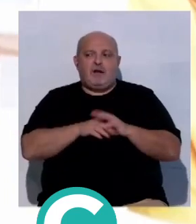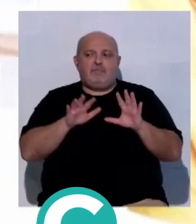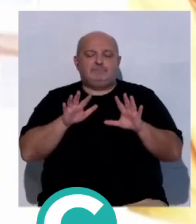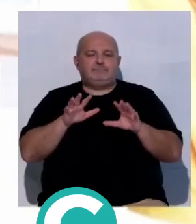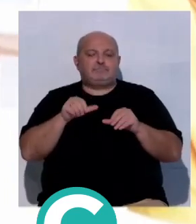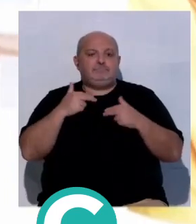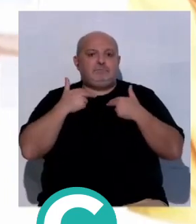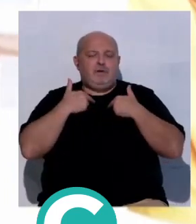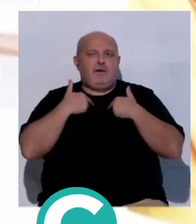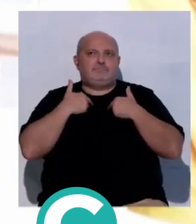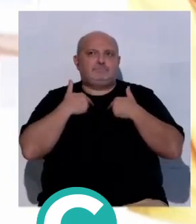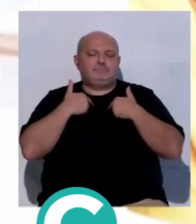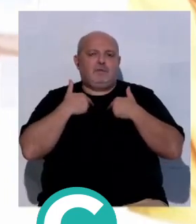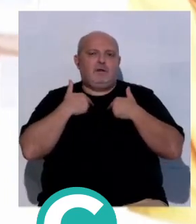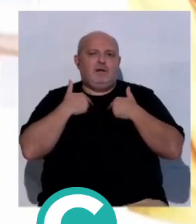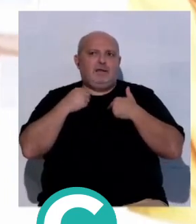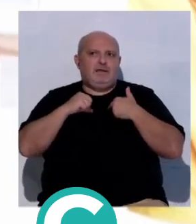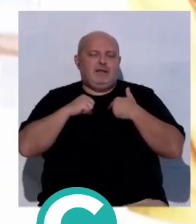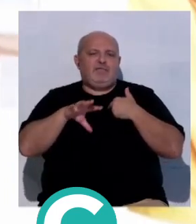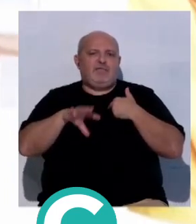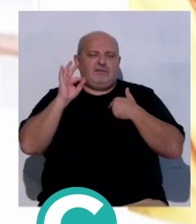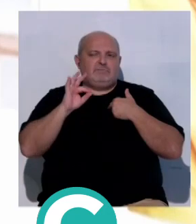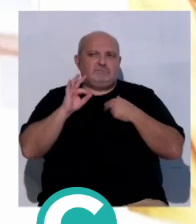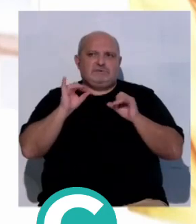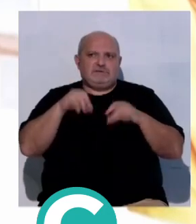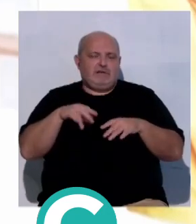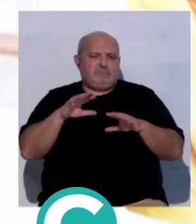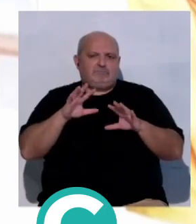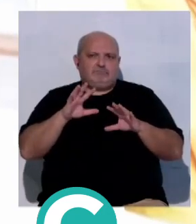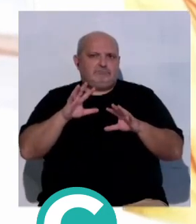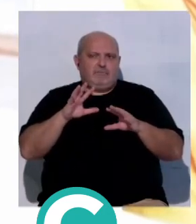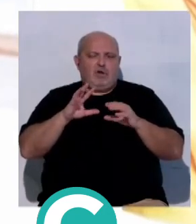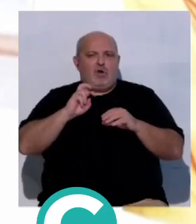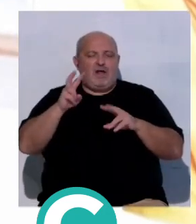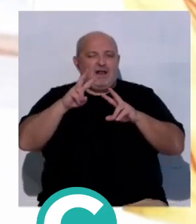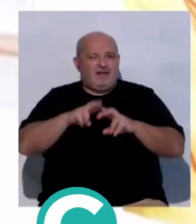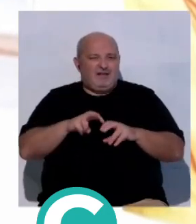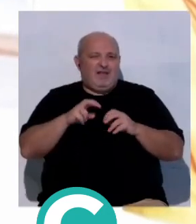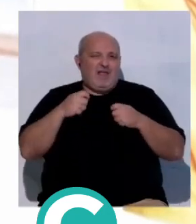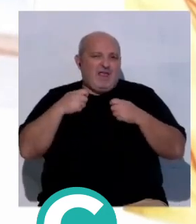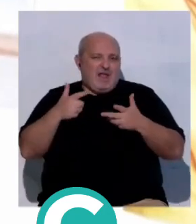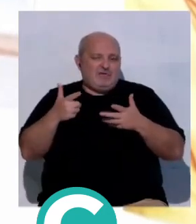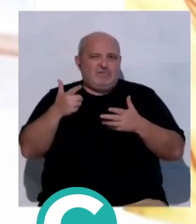la diputación tiene decidido sin perjuicio de que se haga este análisis de coste y de estructura